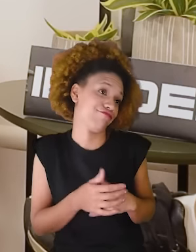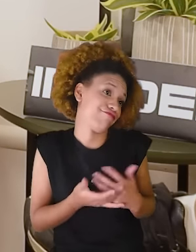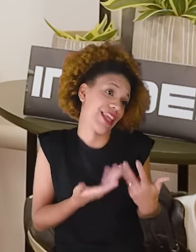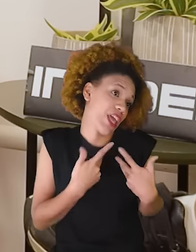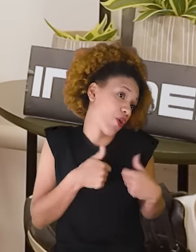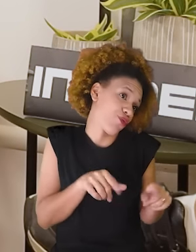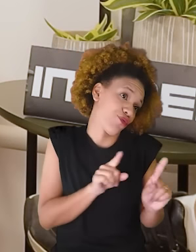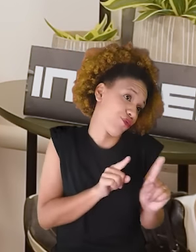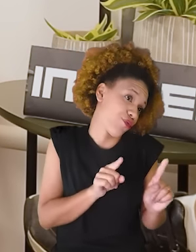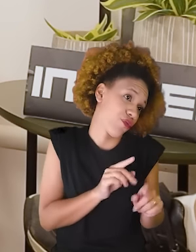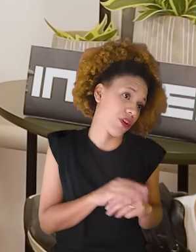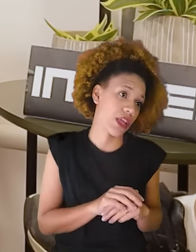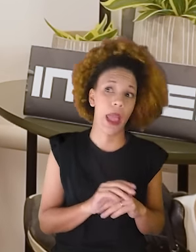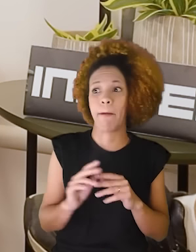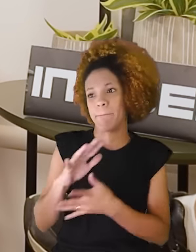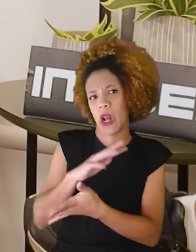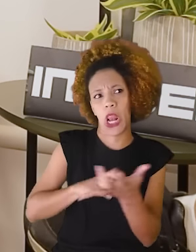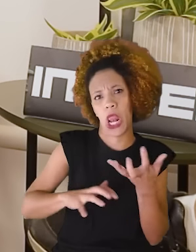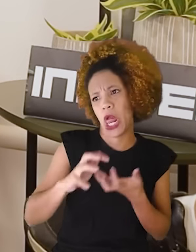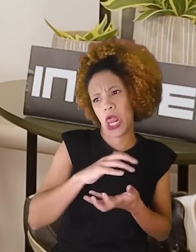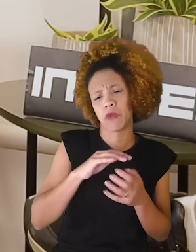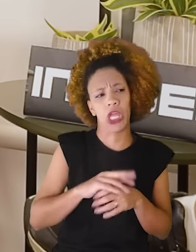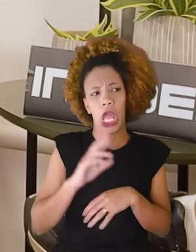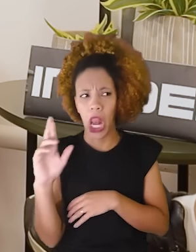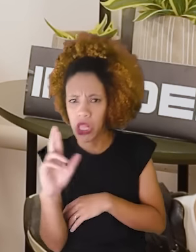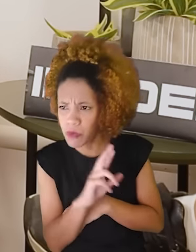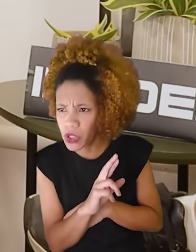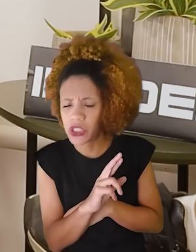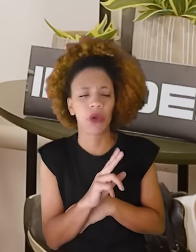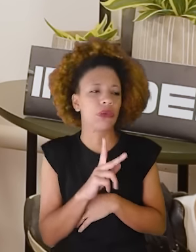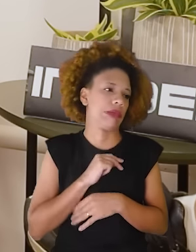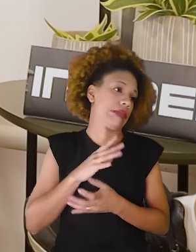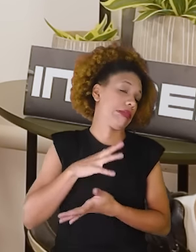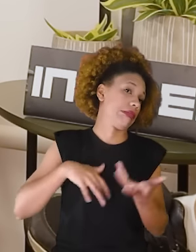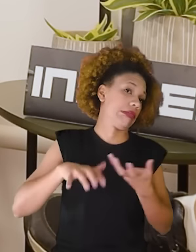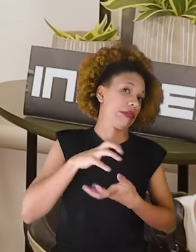eu não fui chamado aí deu maior treta mano aí ela respondeu lá deu maior treta isso mas que